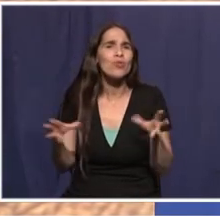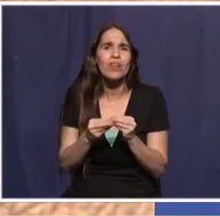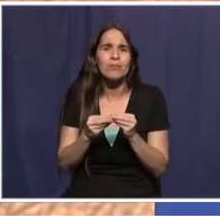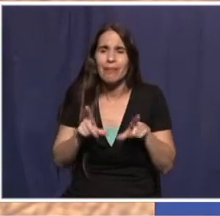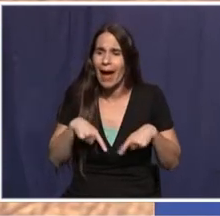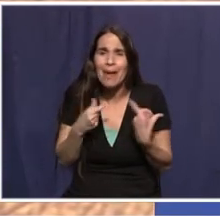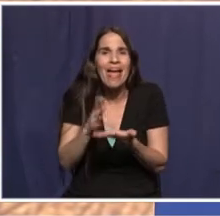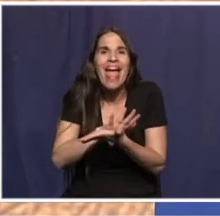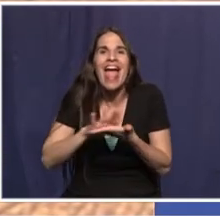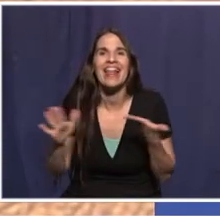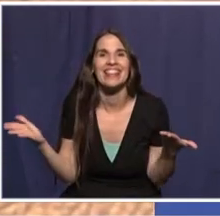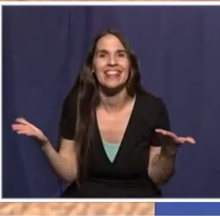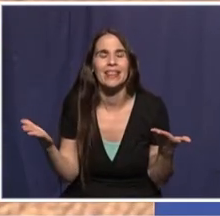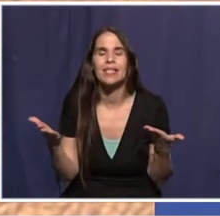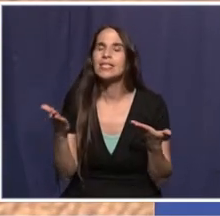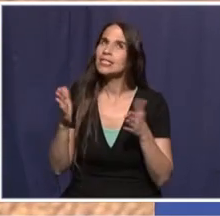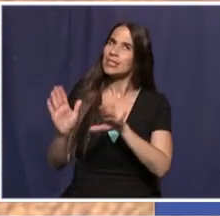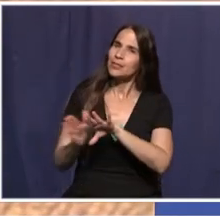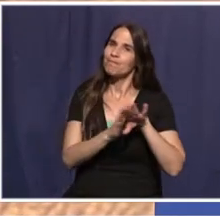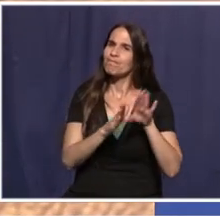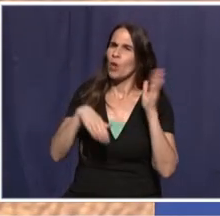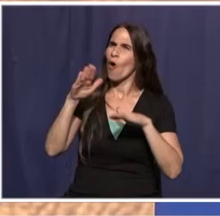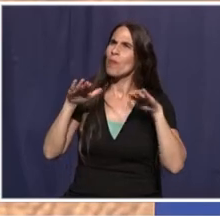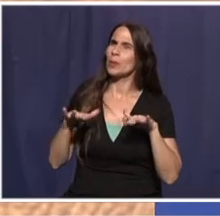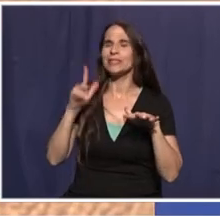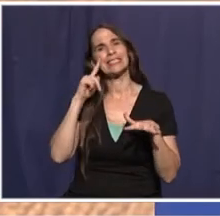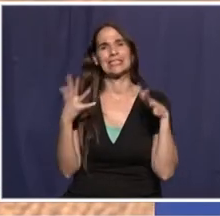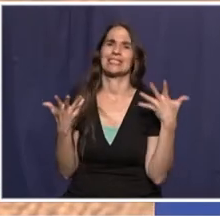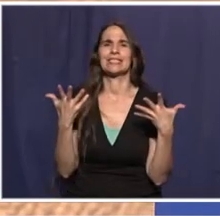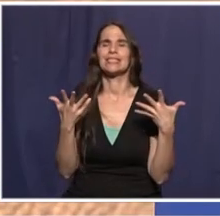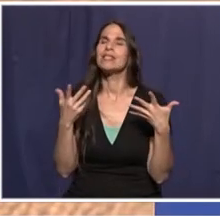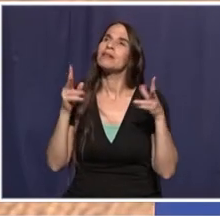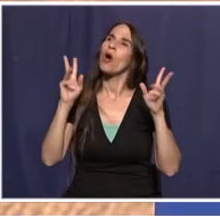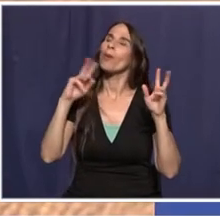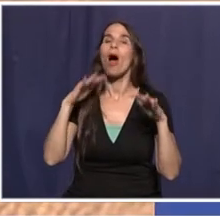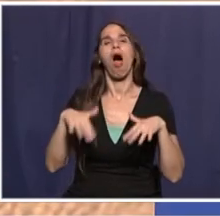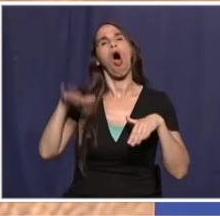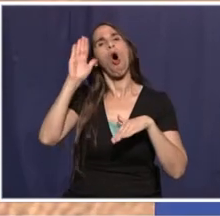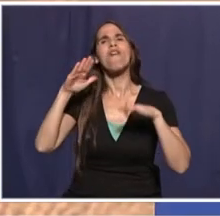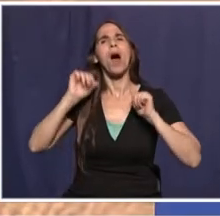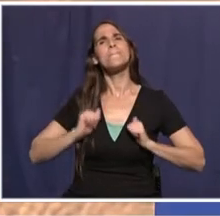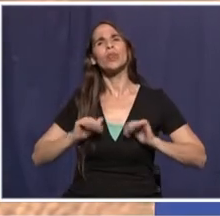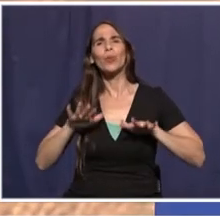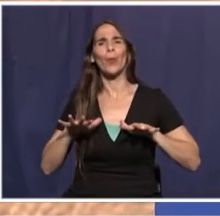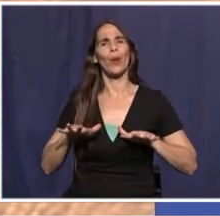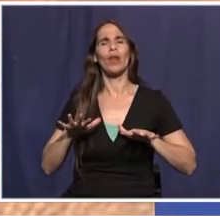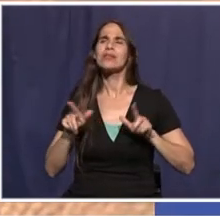גם לגבי הרוב המתון יש לי מחשבות. وبخصوص الغالبية المعتدلة لدي ما أقوله. יותר מידי פעמים אנחנו מתרגמים في أحيان كثيرة نترجم את המונח הזה, "הרוב המתון", مصطلح "الغالبية المعتدلة" כפנייה אל המכנה המשותף האנושי. كتوجه الى القاسم الانساني المشترك.